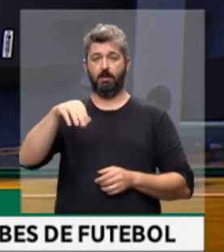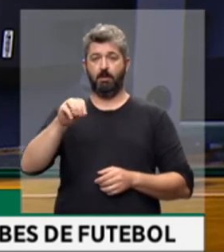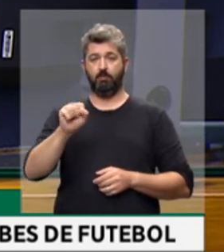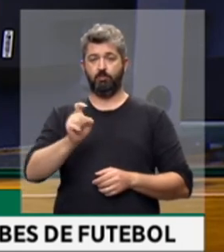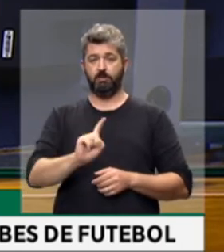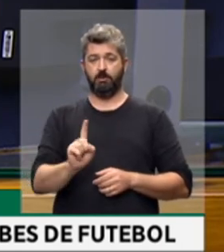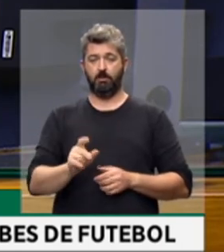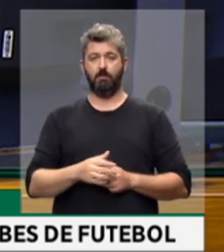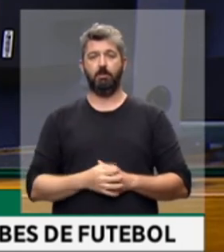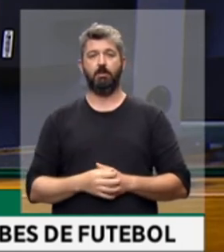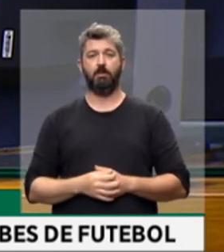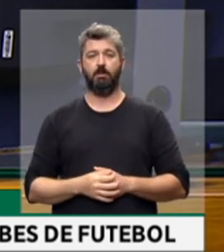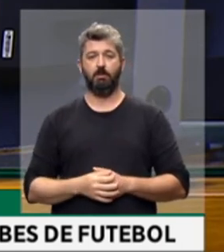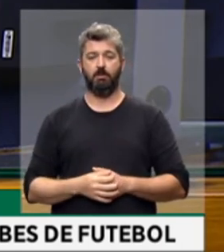OBRIGADO. COMO VOTA A MAIORIA?